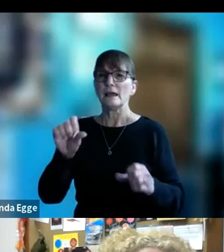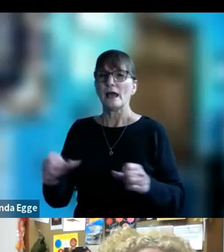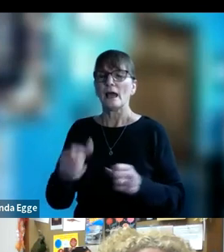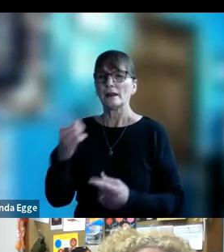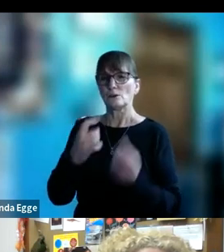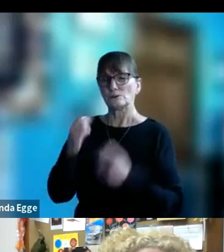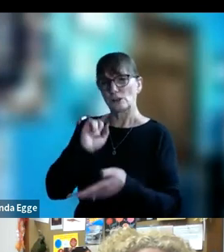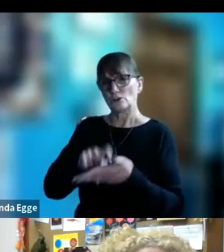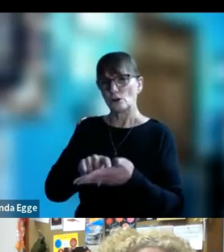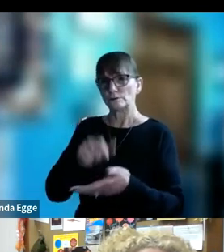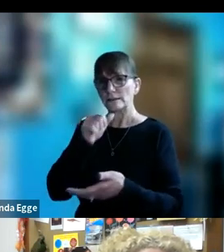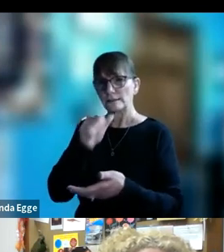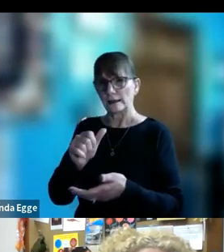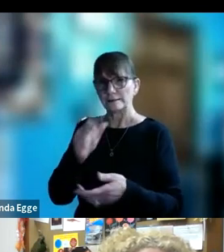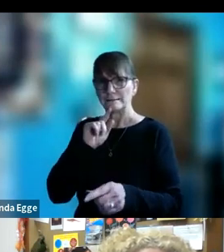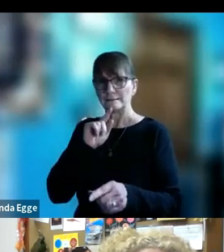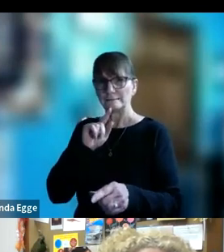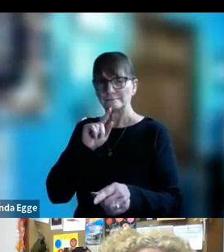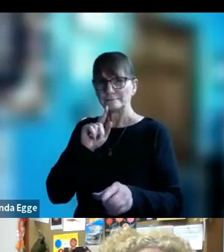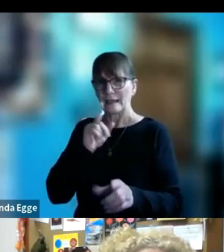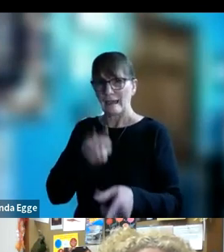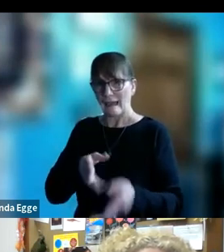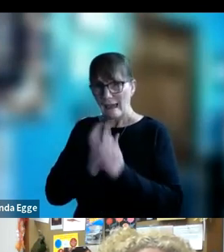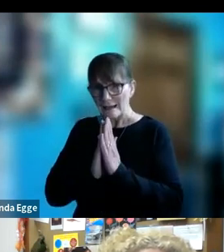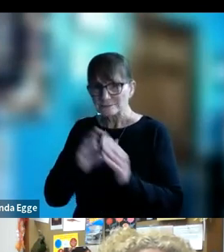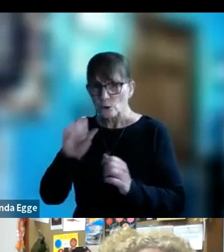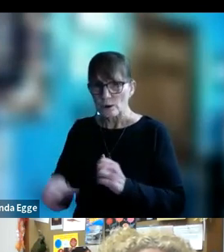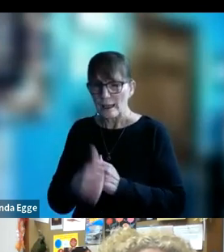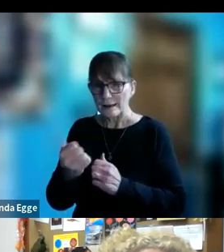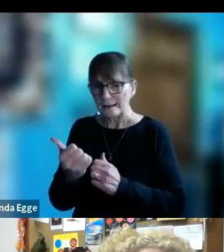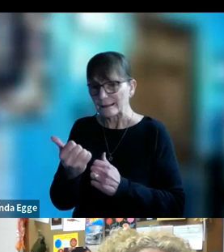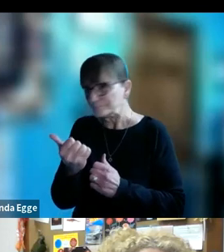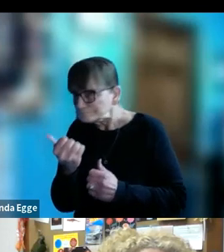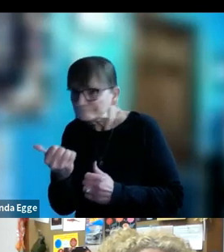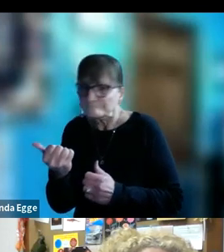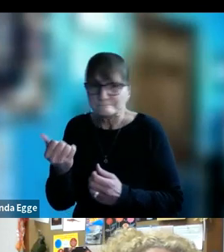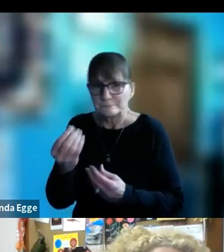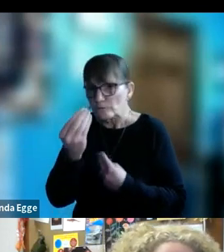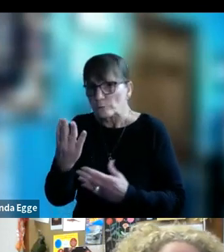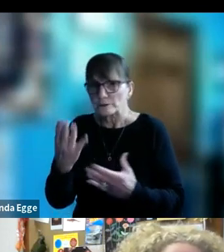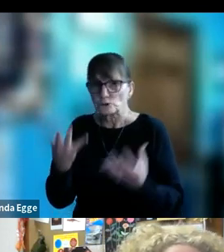a la que no llegué o algún aprendizaje o mensaje que le gustaría comunicar a los participantes?